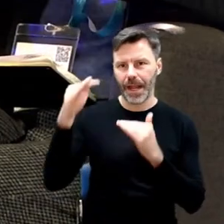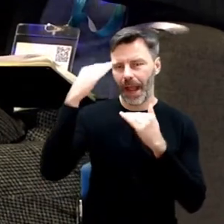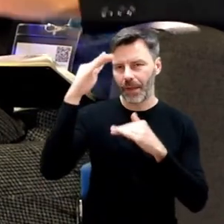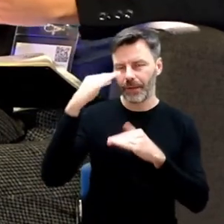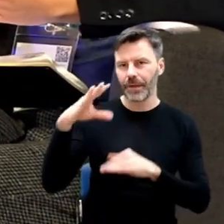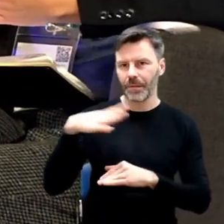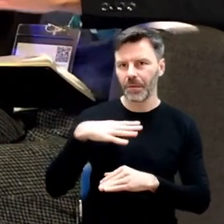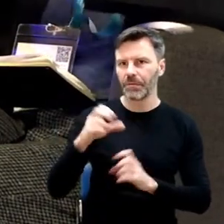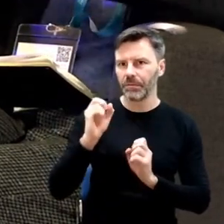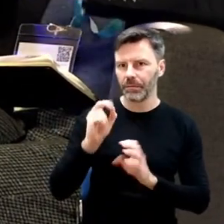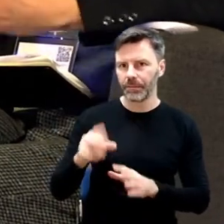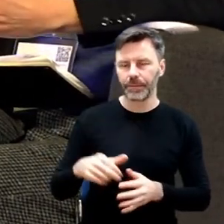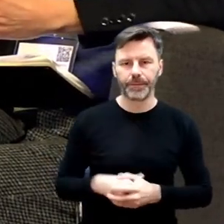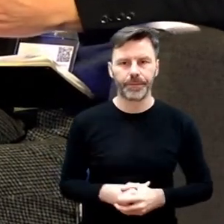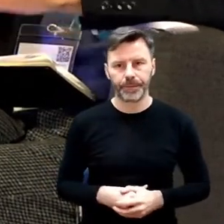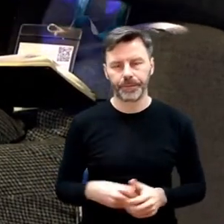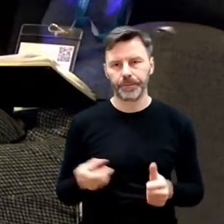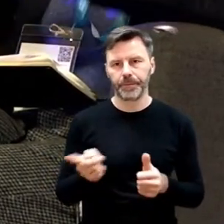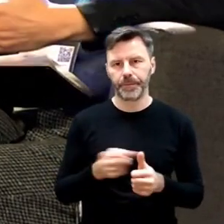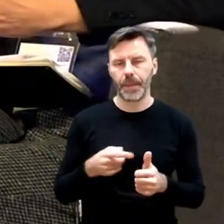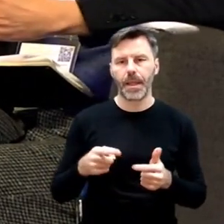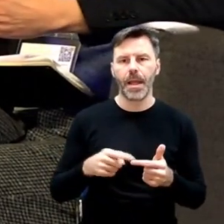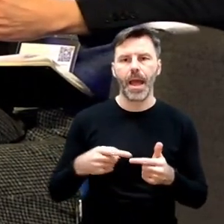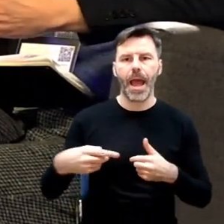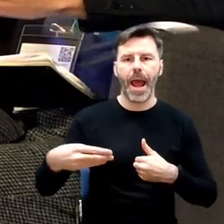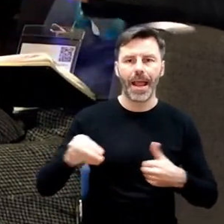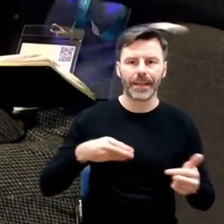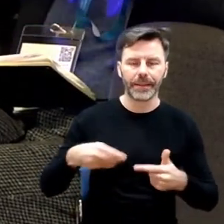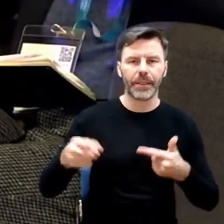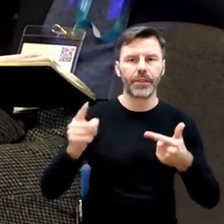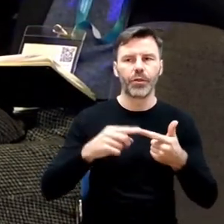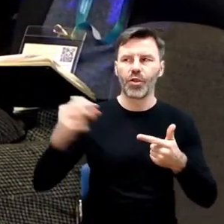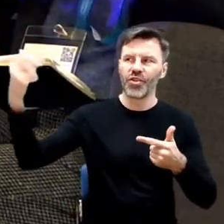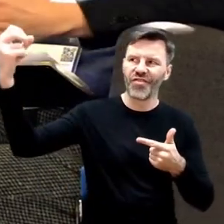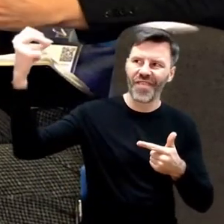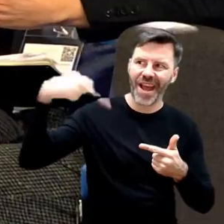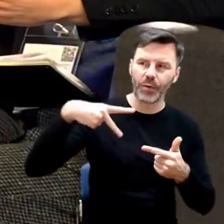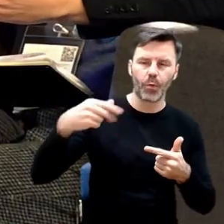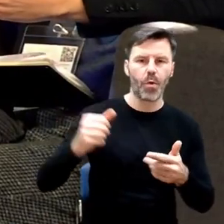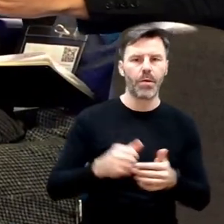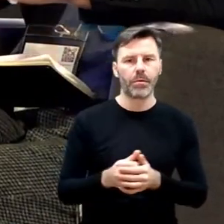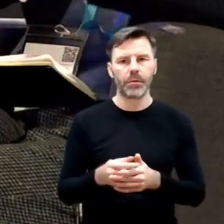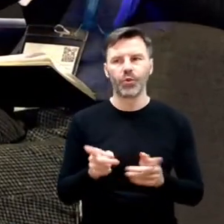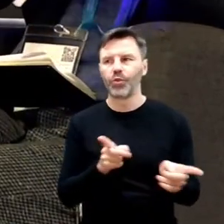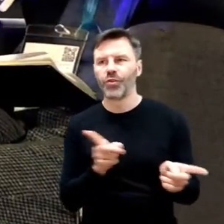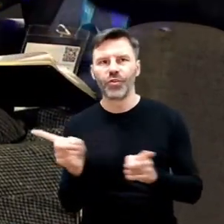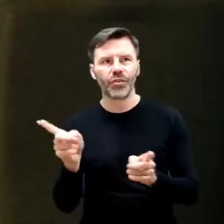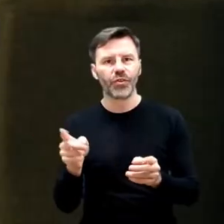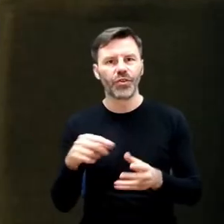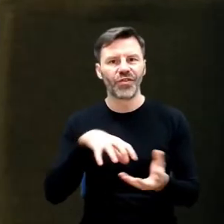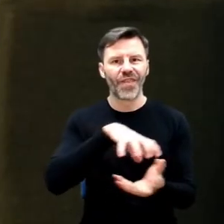Elastyczność, naświetlenie, orientacja względem stron świata, usługi publiczne, tereny zielone,